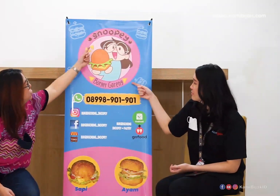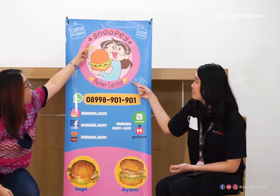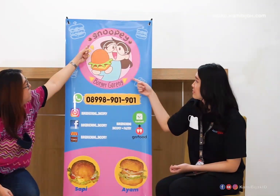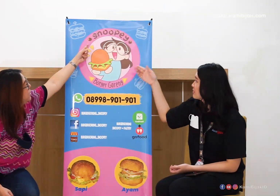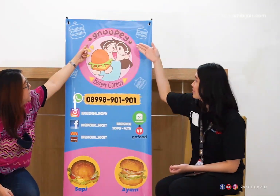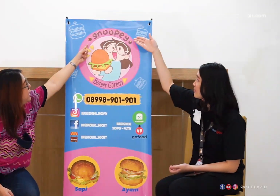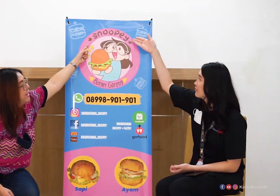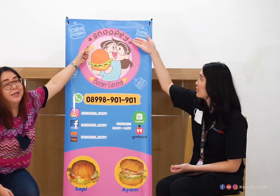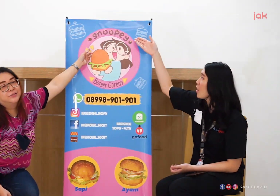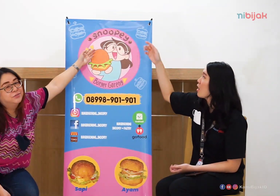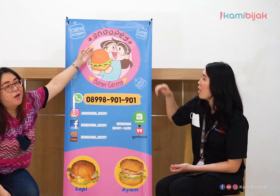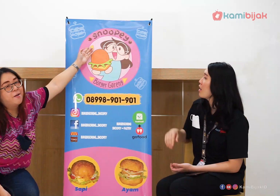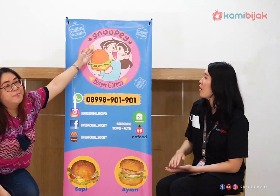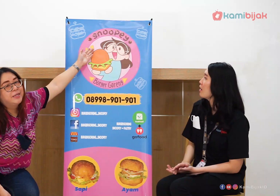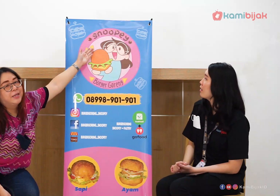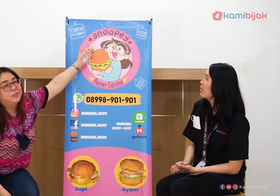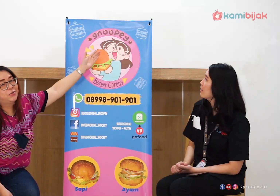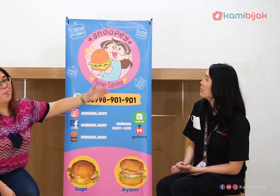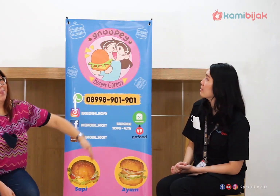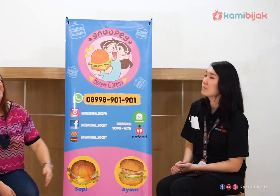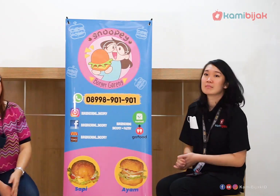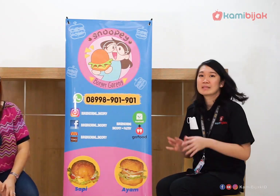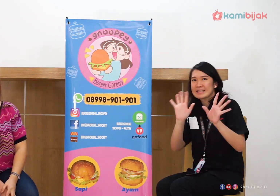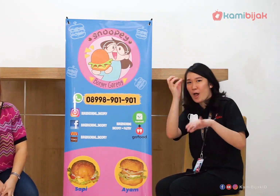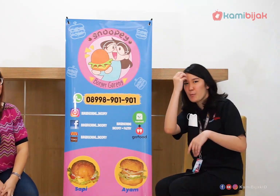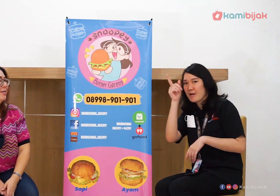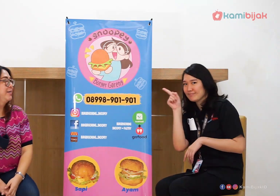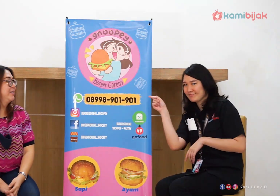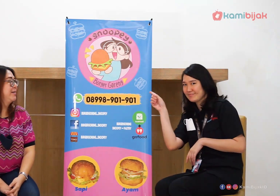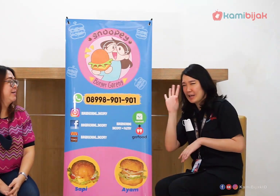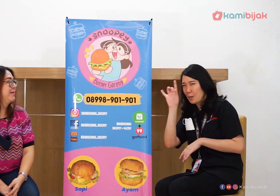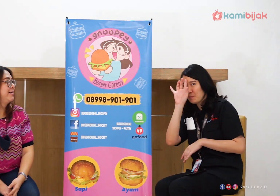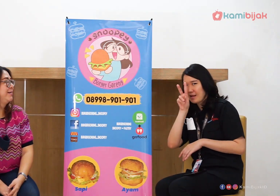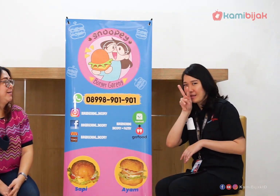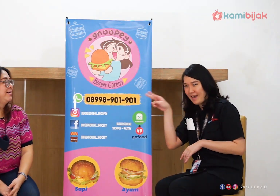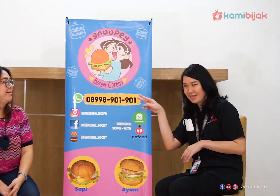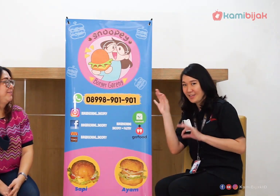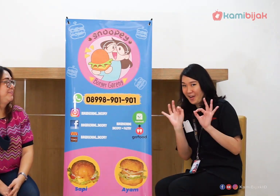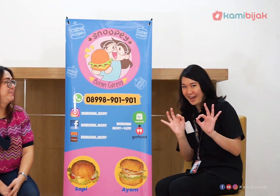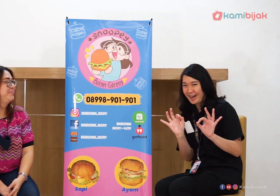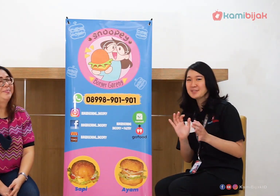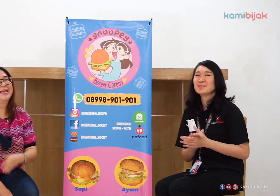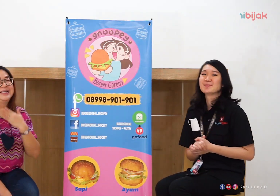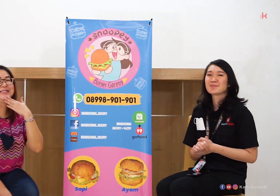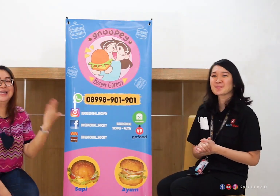Ketik “Burger Goreng Snoopey”.